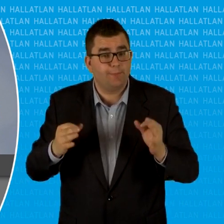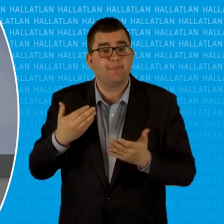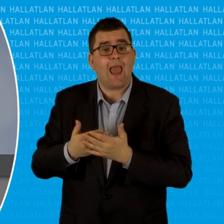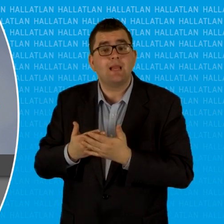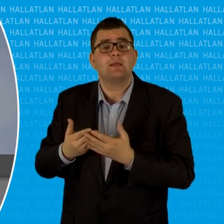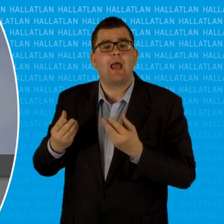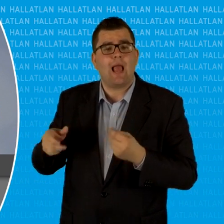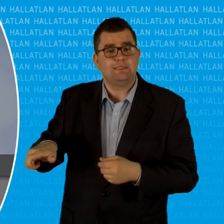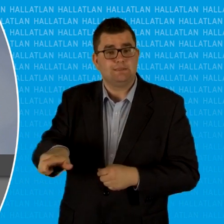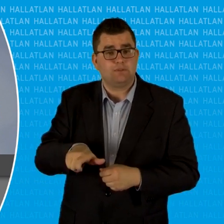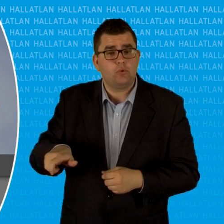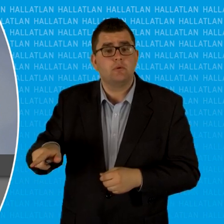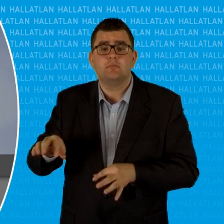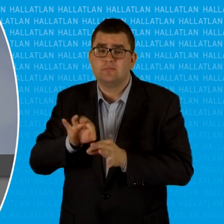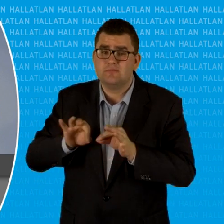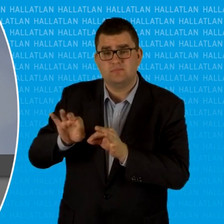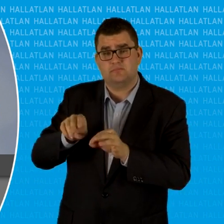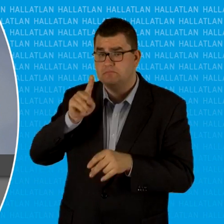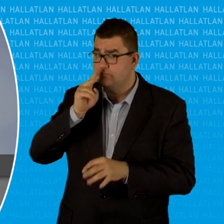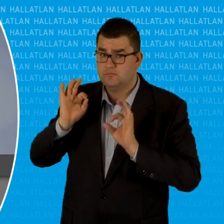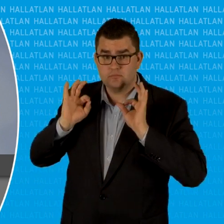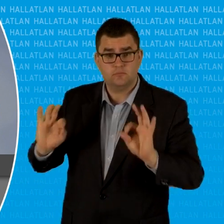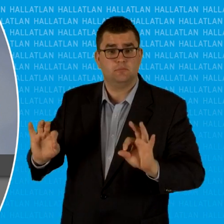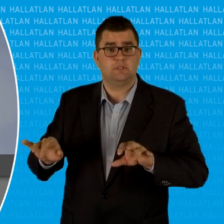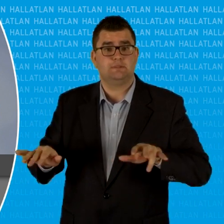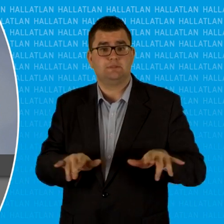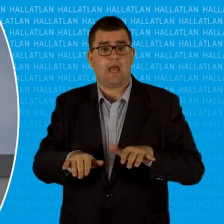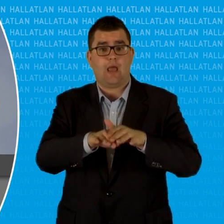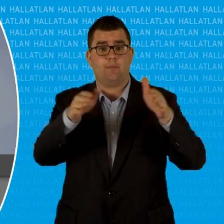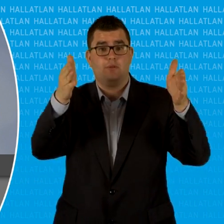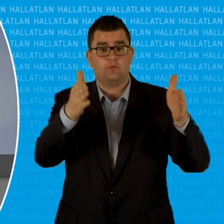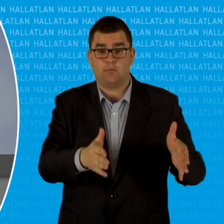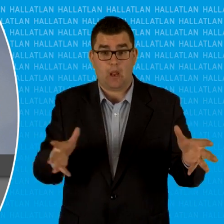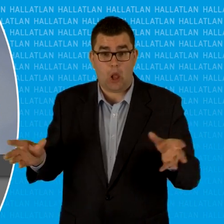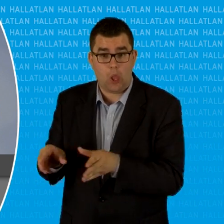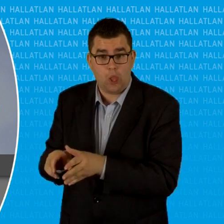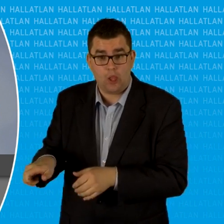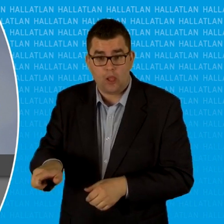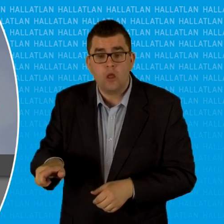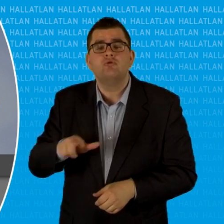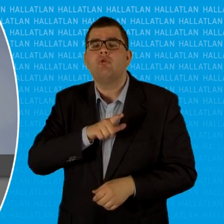Az eszköz teljes értékű PC-ként használható,